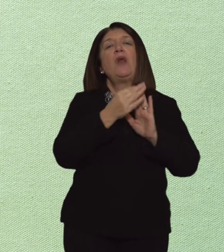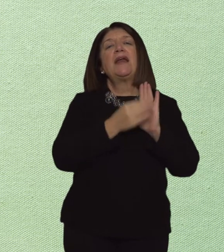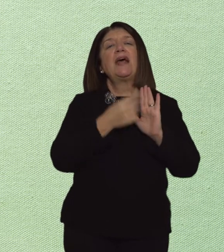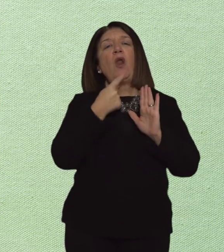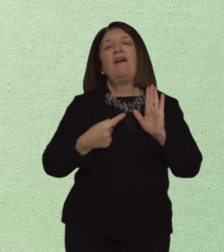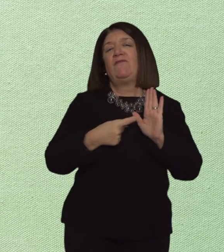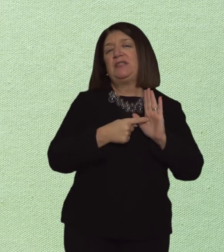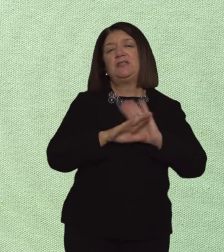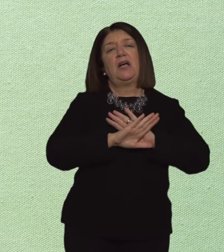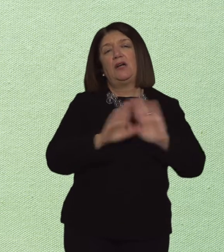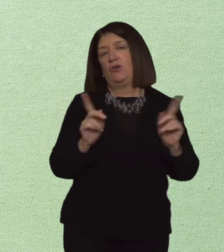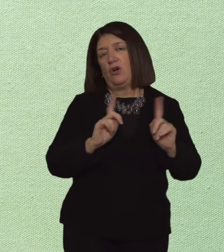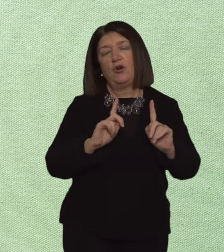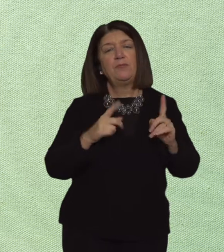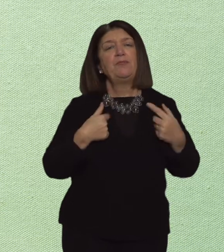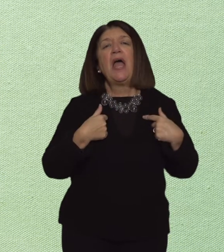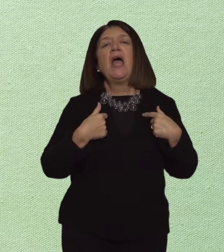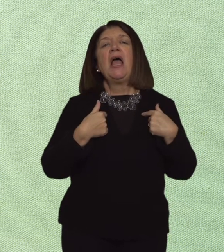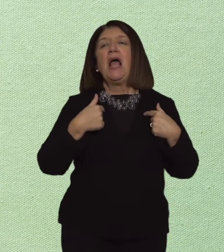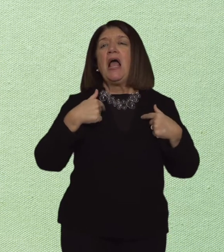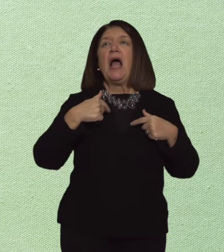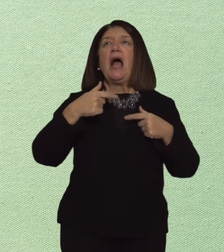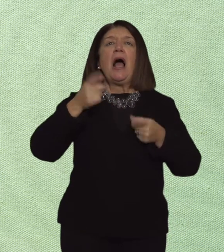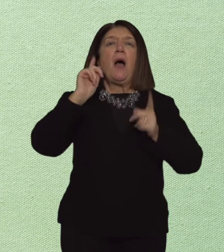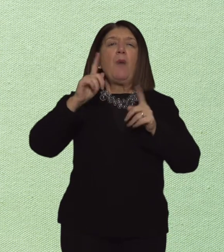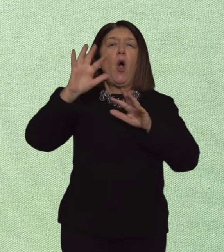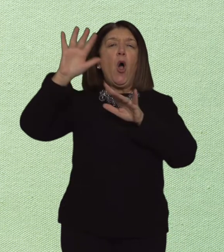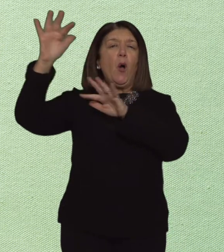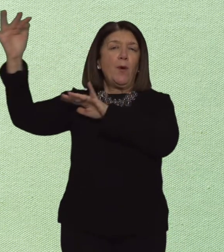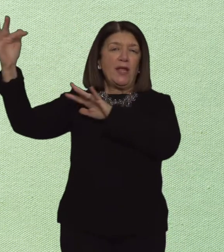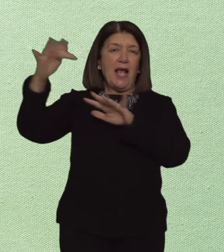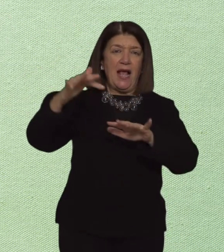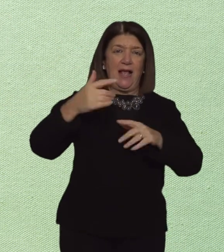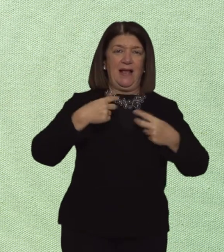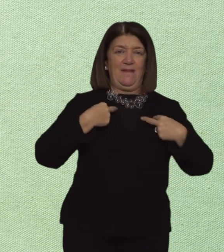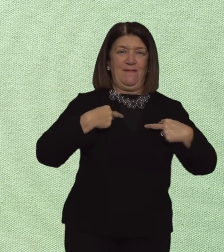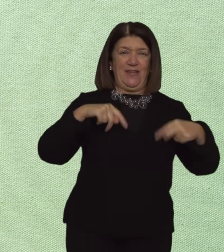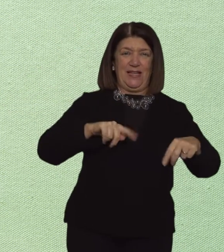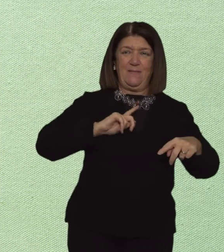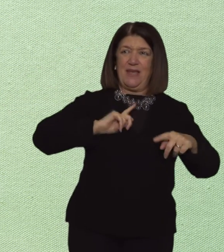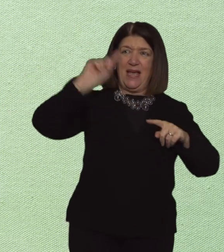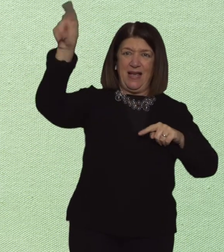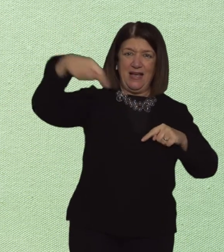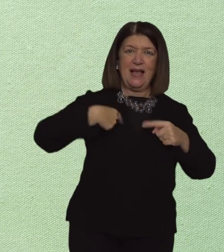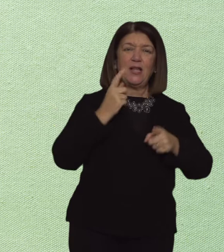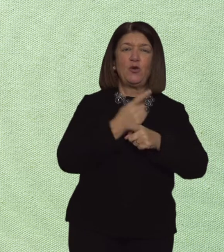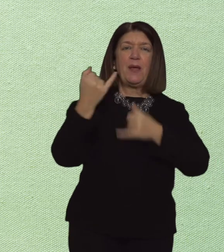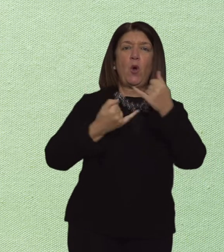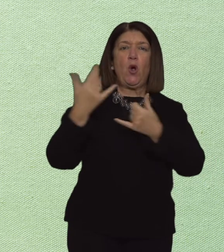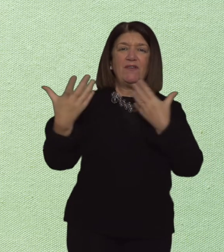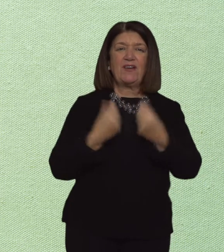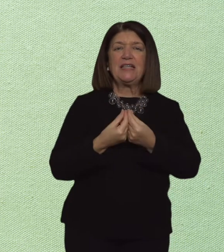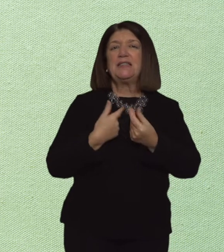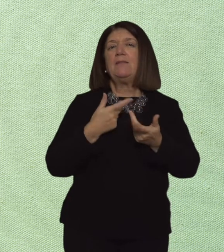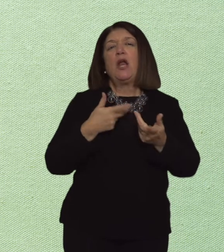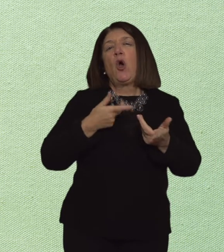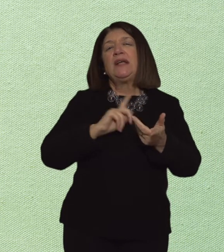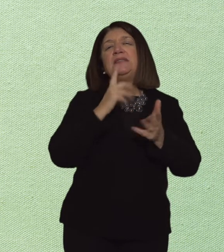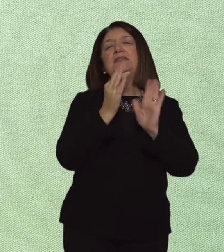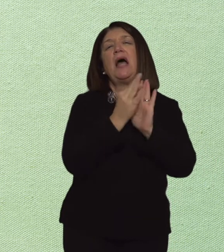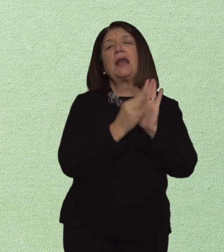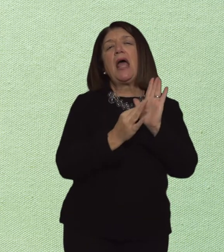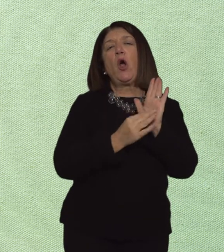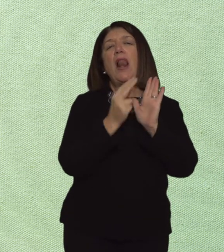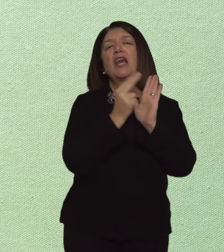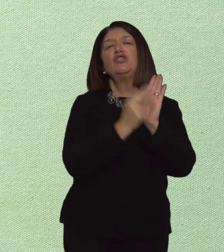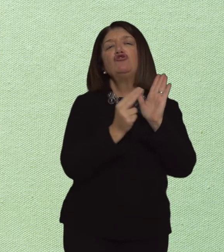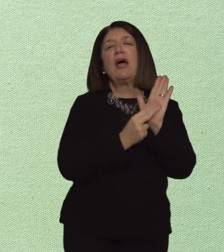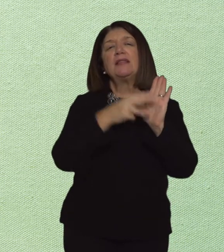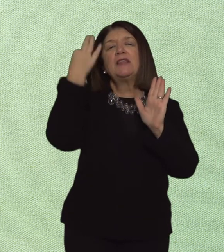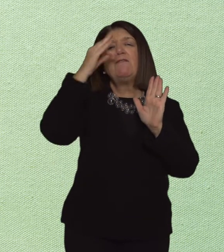convivenza perché ogni contesto esprime delle specificità tali per cui va